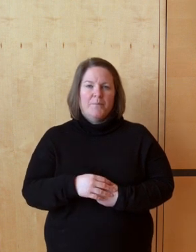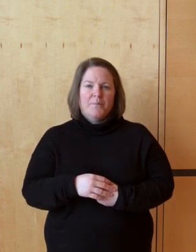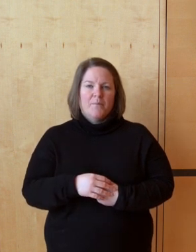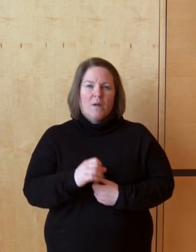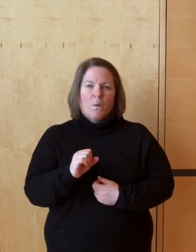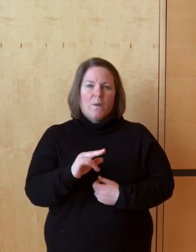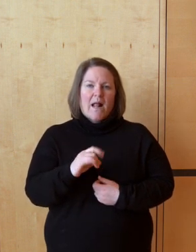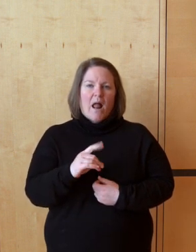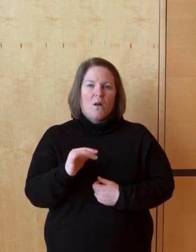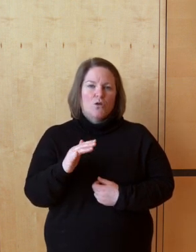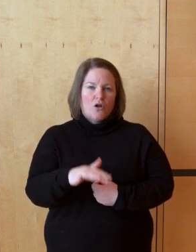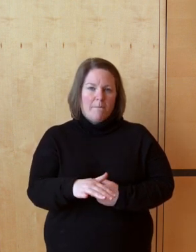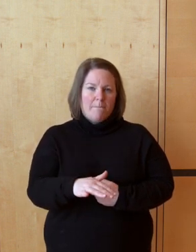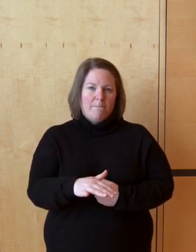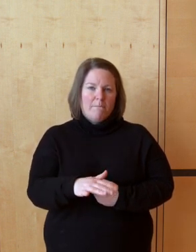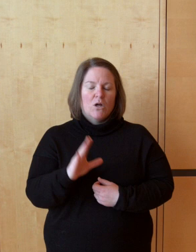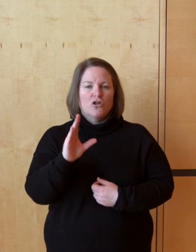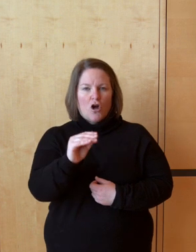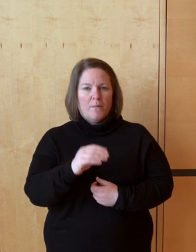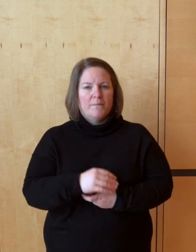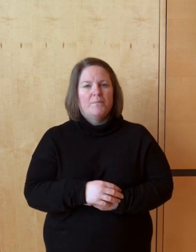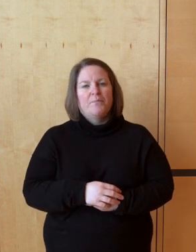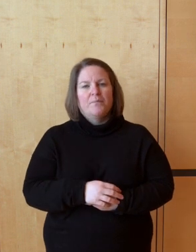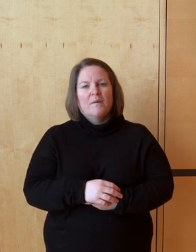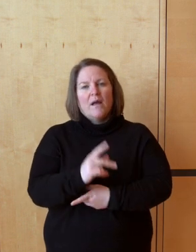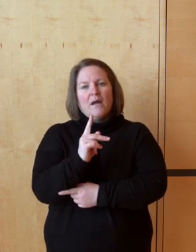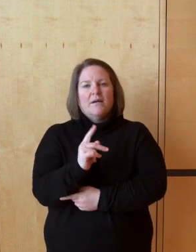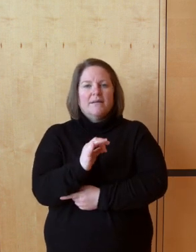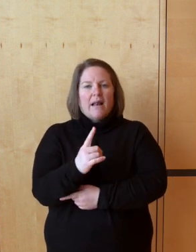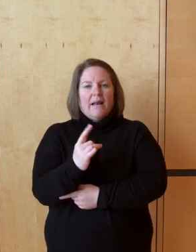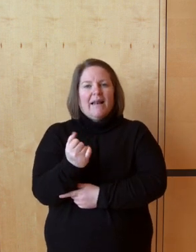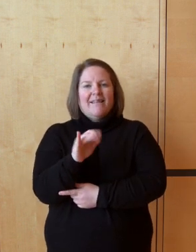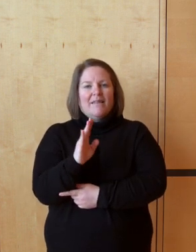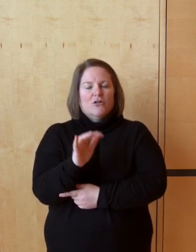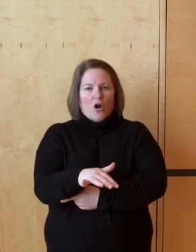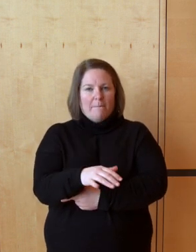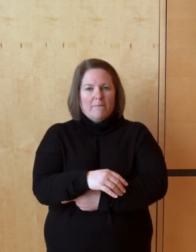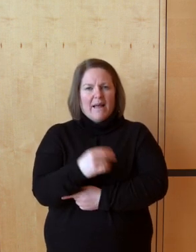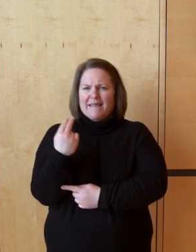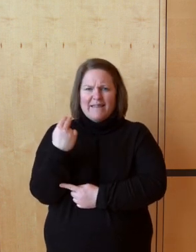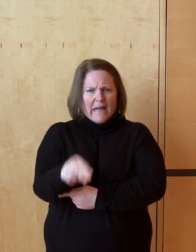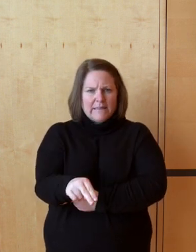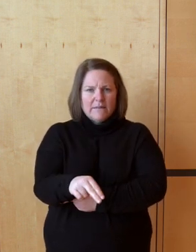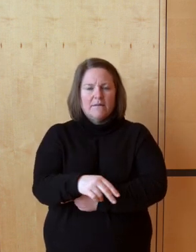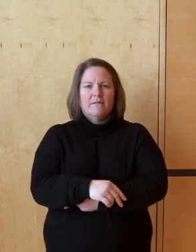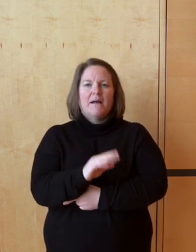Gunilla Lundström Ja Kjell Lindström Nej Micaela löwenhöök